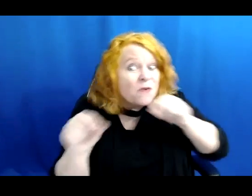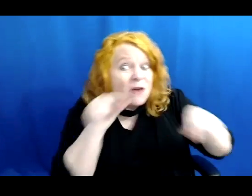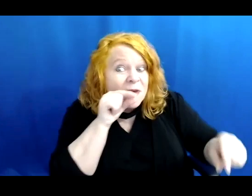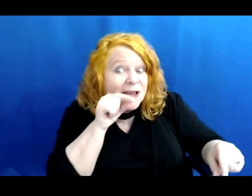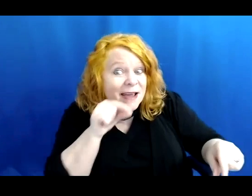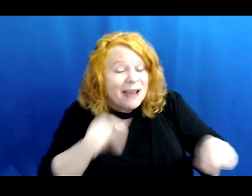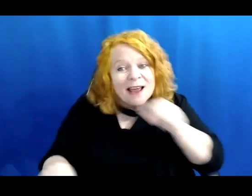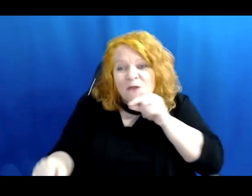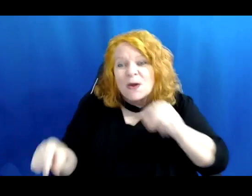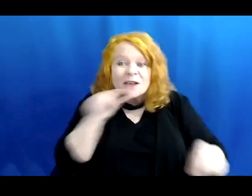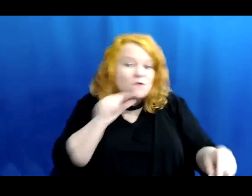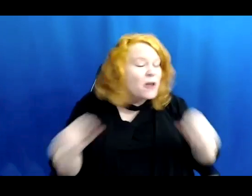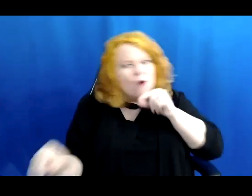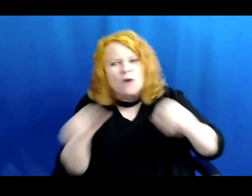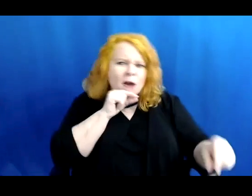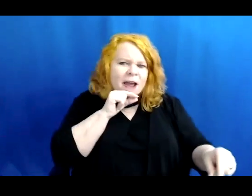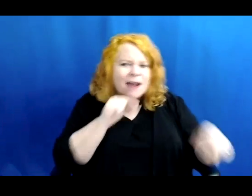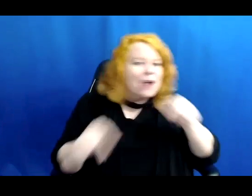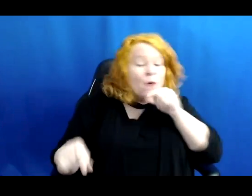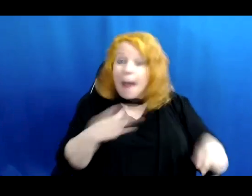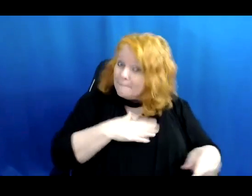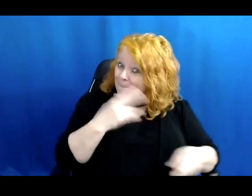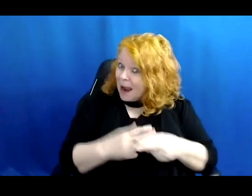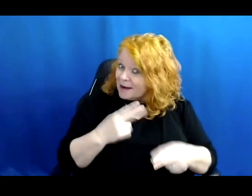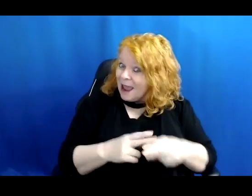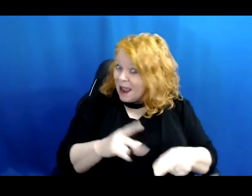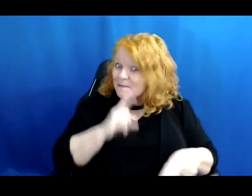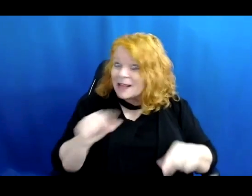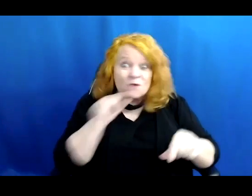Gwyn Gwyn Gwyn Gwyn My name is Gwyn Gwyn Gwyn Gwyn, Gwyn-ee, Gwyn